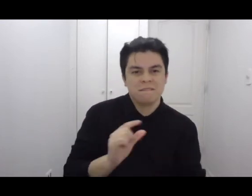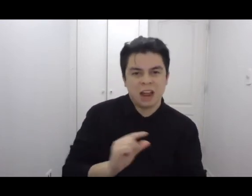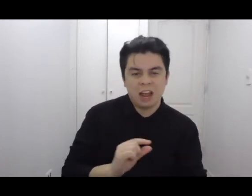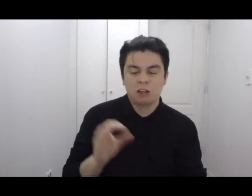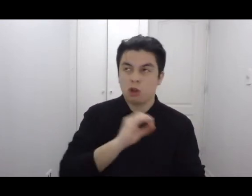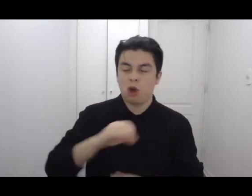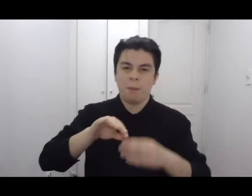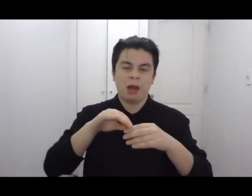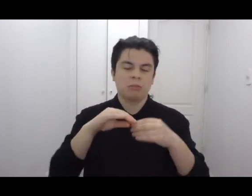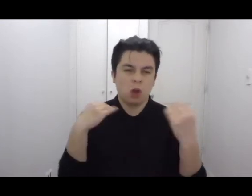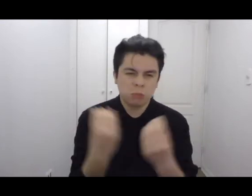si quieres un menú más completo si querés